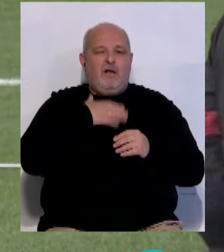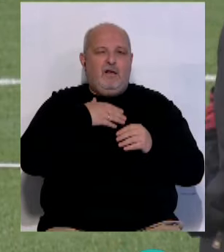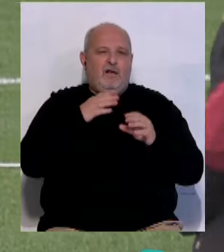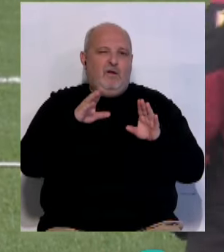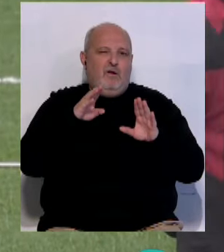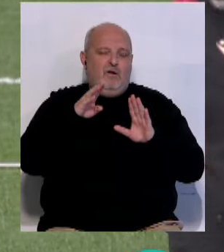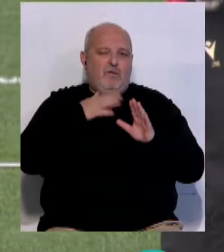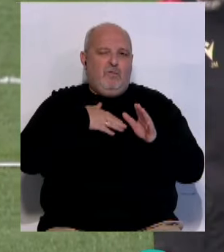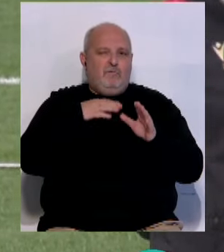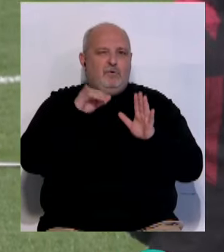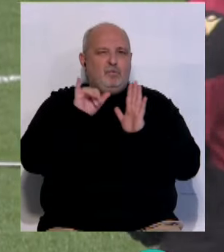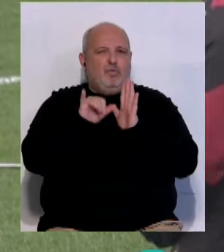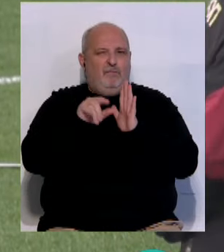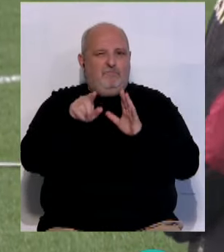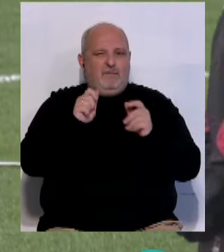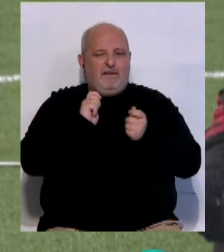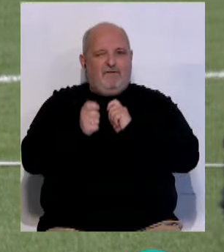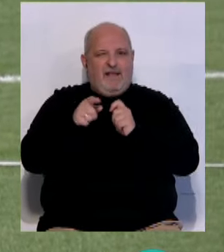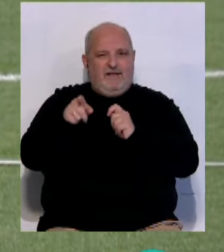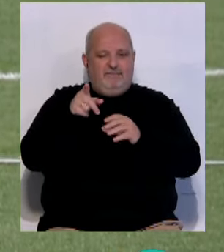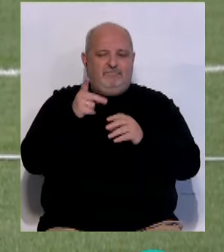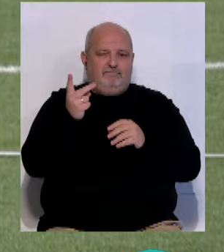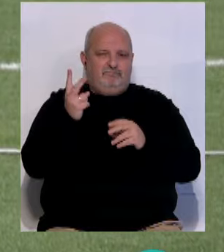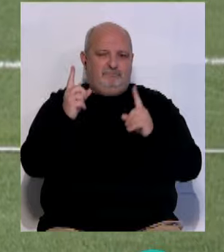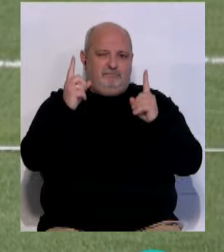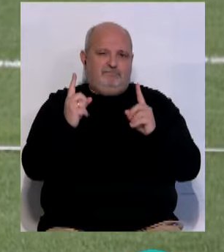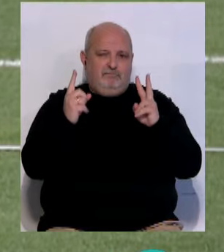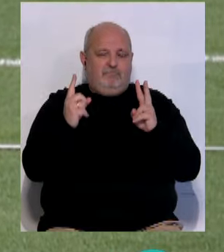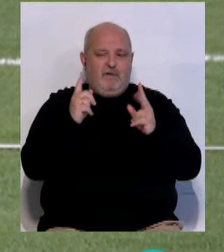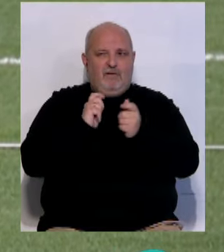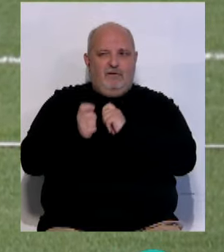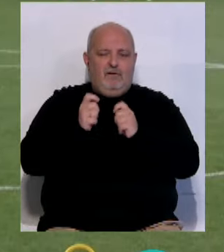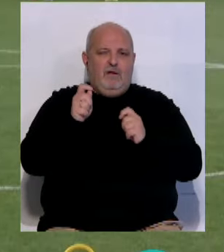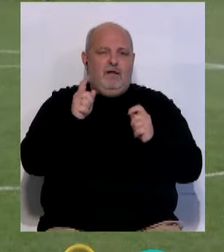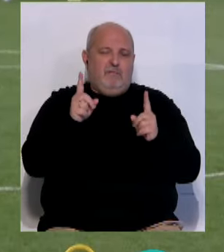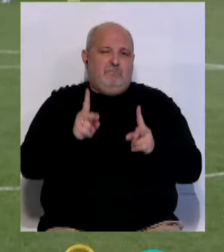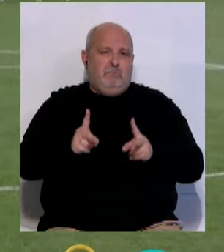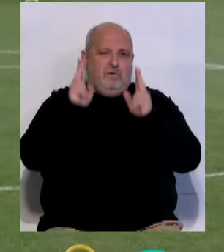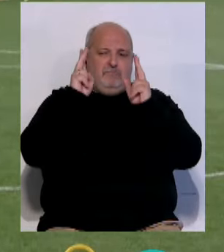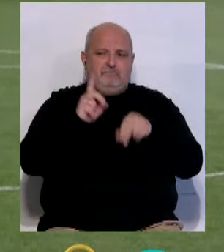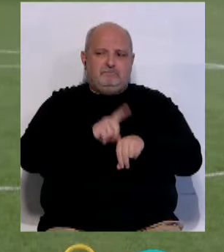recomendamos que escuchen la entrevista completa porque esto Solo ha sido un extracto dura casi 2